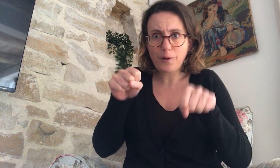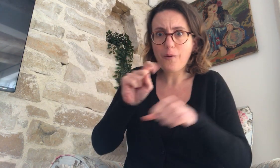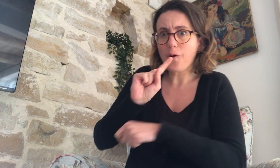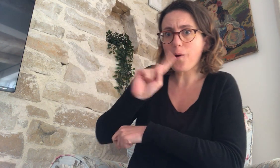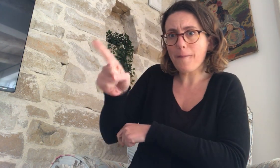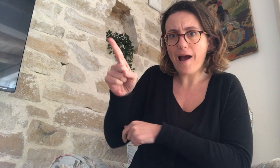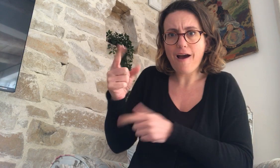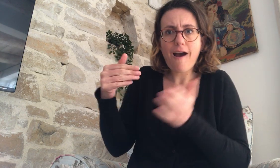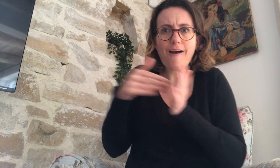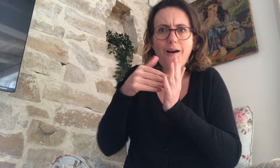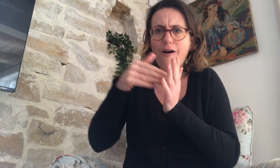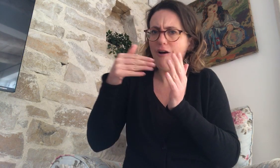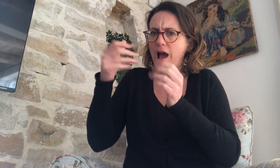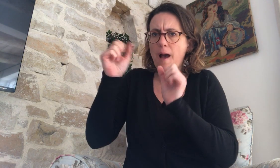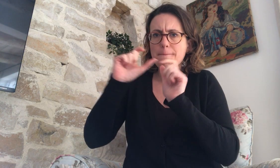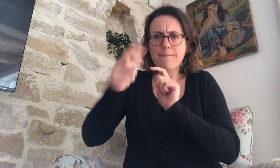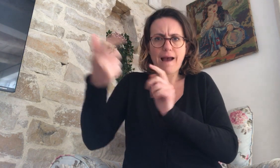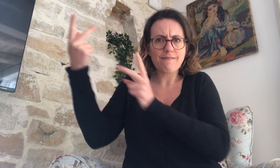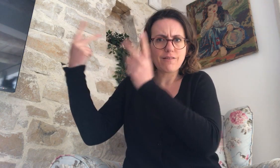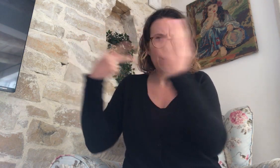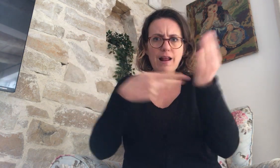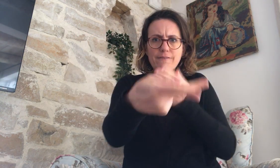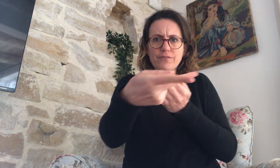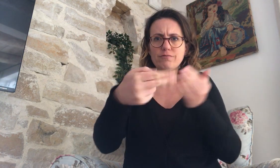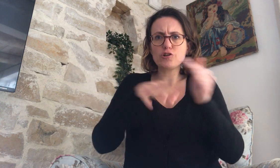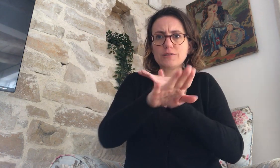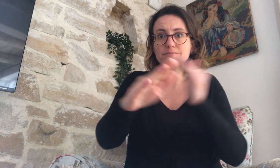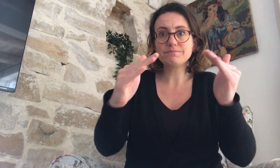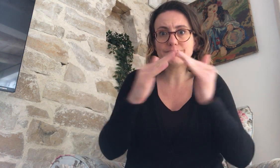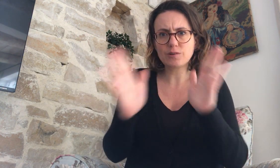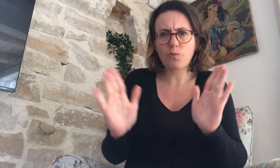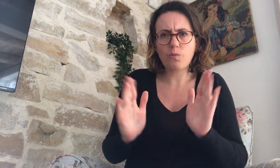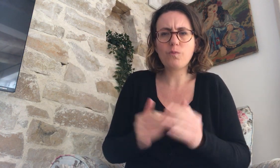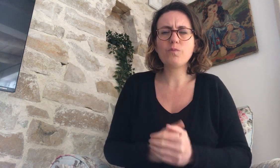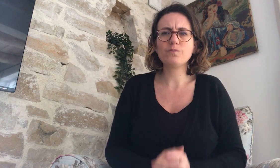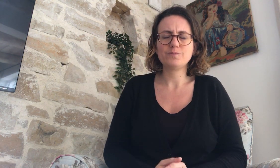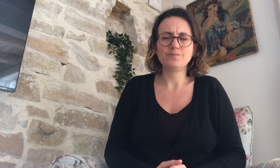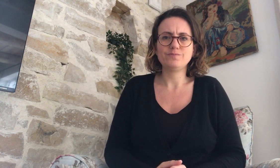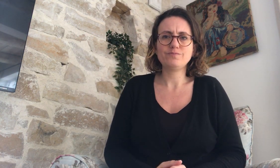et commander votre livre, qui vous sera directement livré à votre domicile.